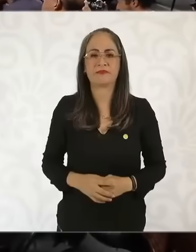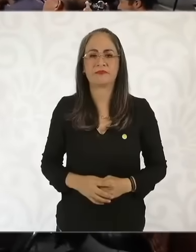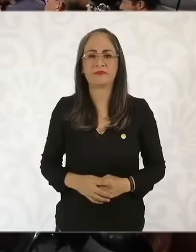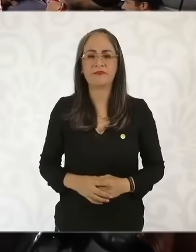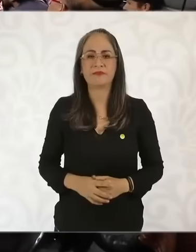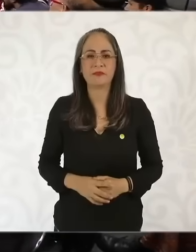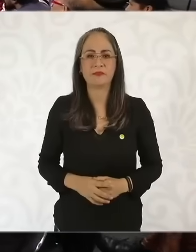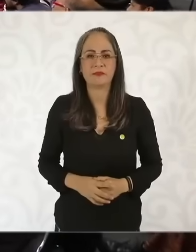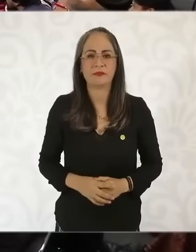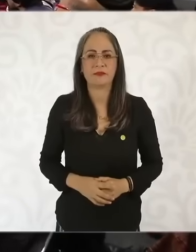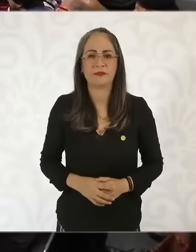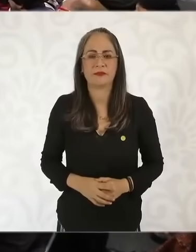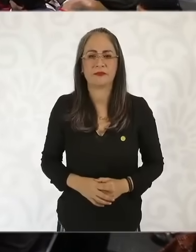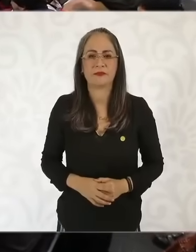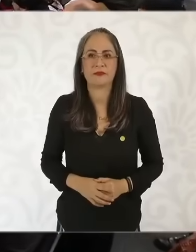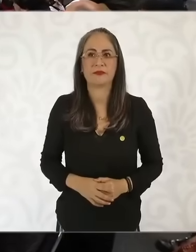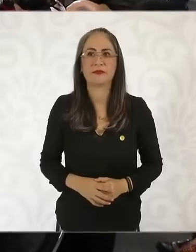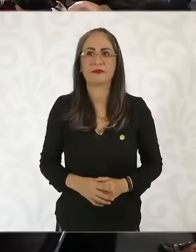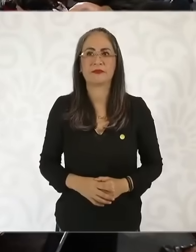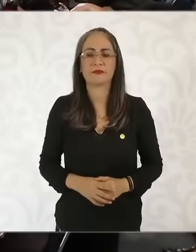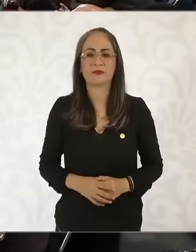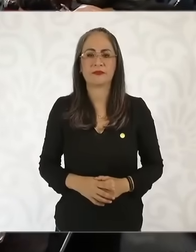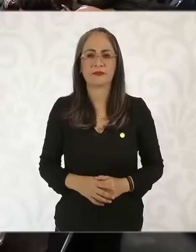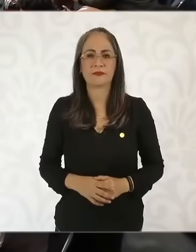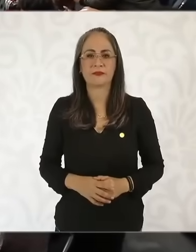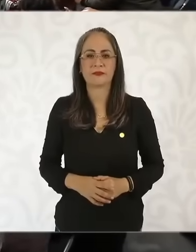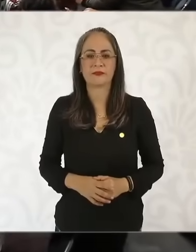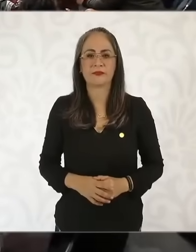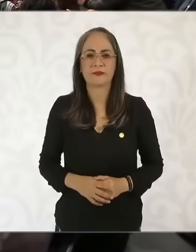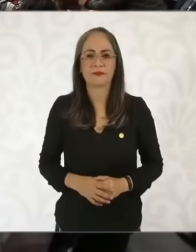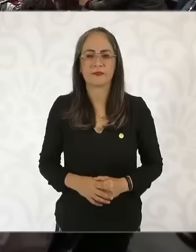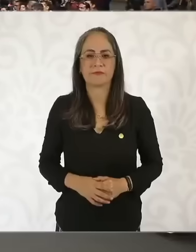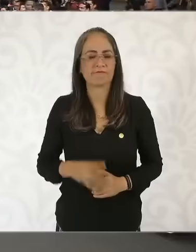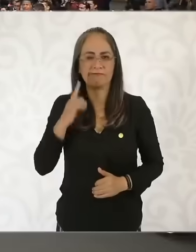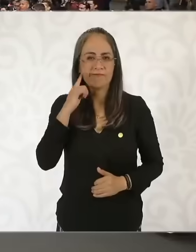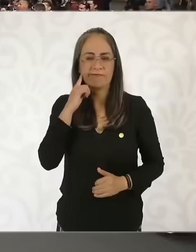México no hacía lo suficiente en cuanto al tráfico de de drogas para frenarlo. Hubo